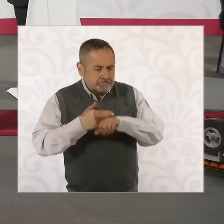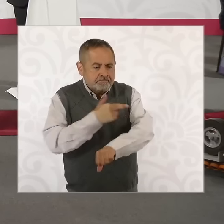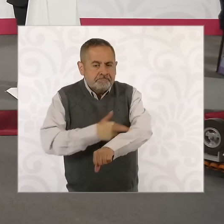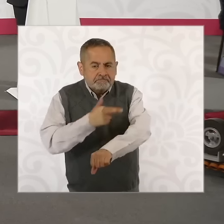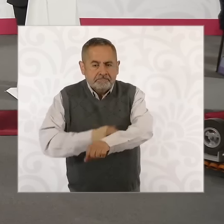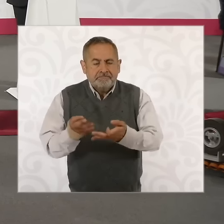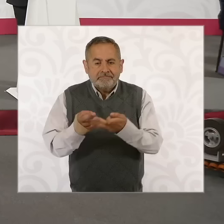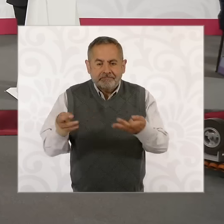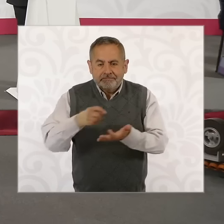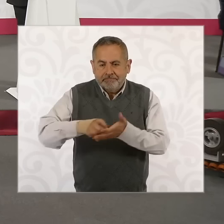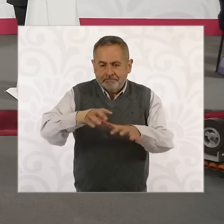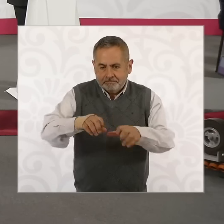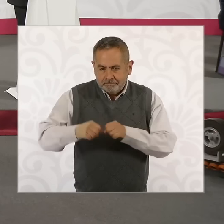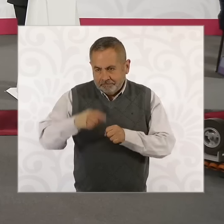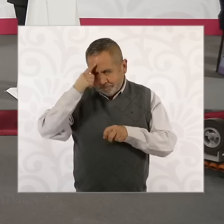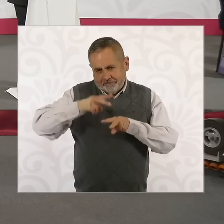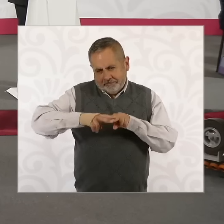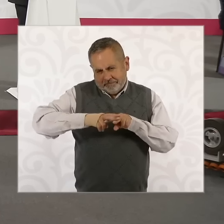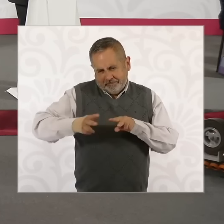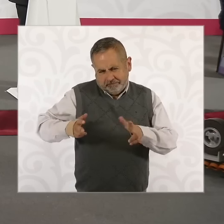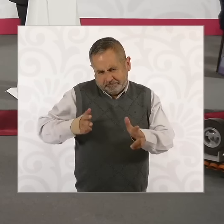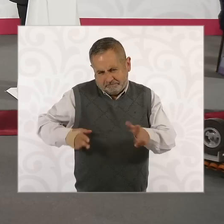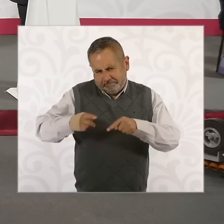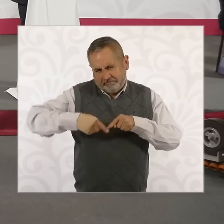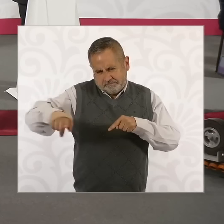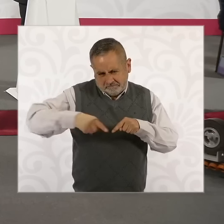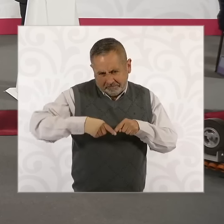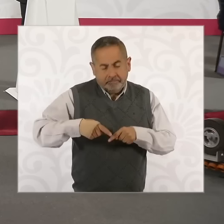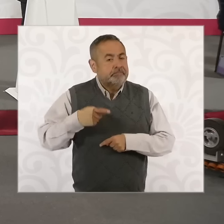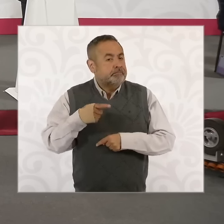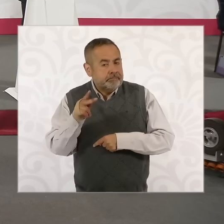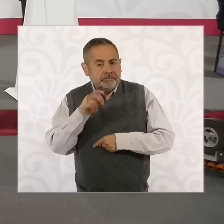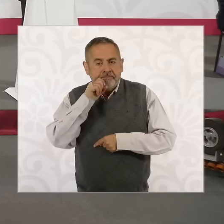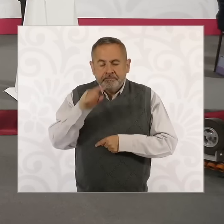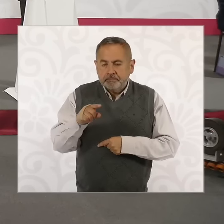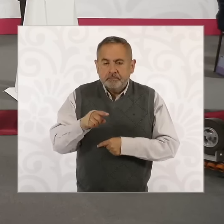sino nos instruyó también atender de una manera integral y con una perspectiva de justicia social